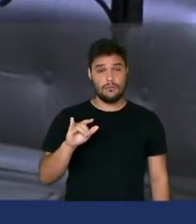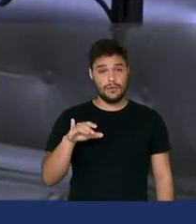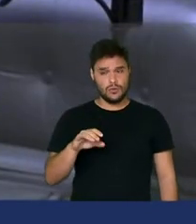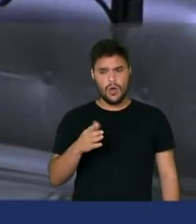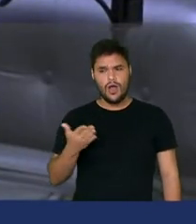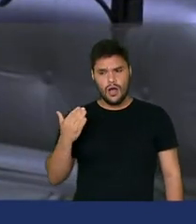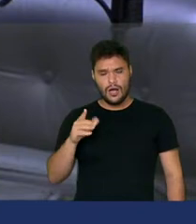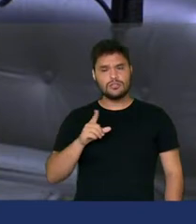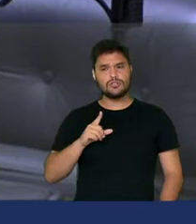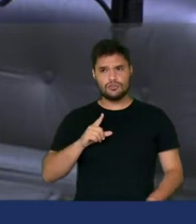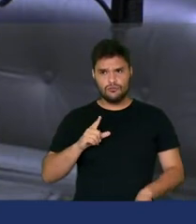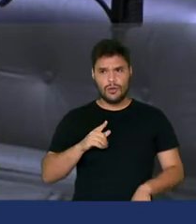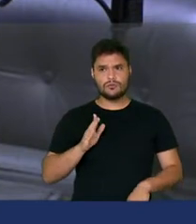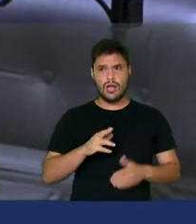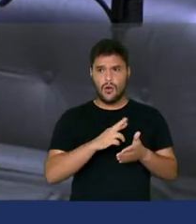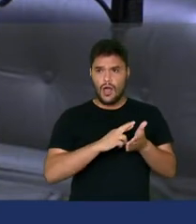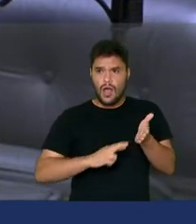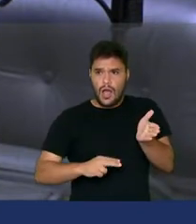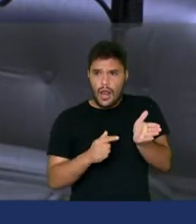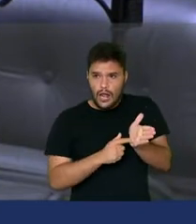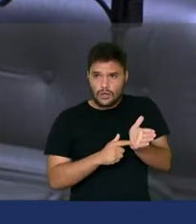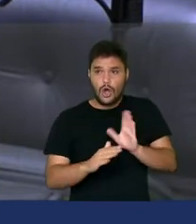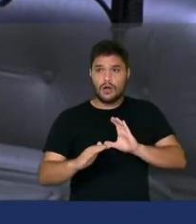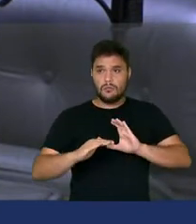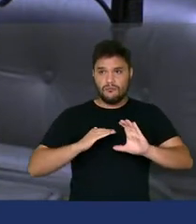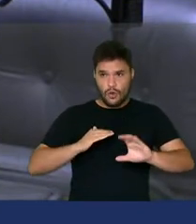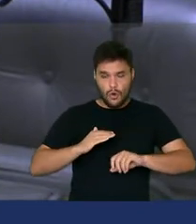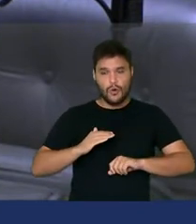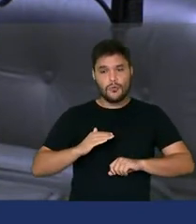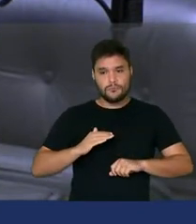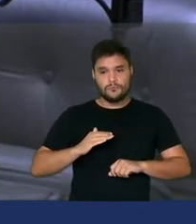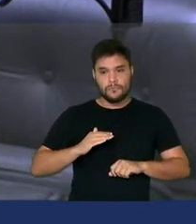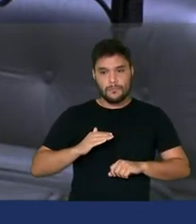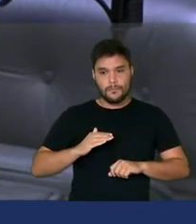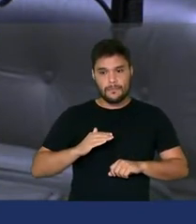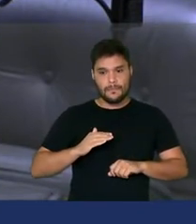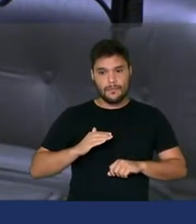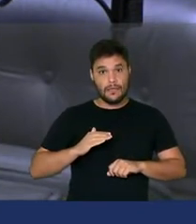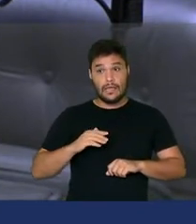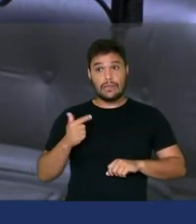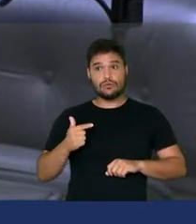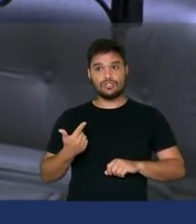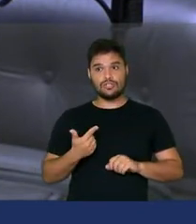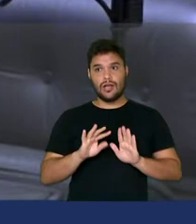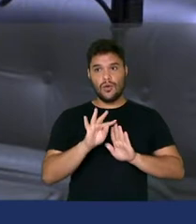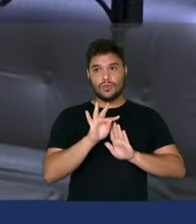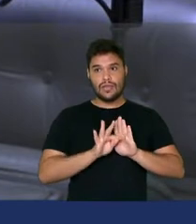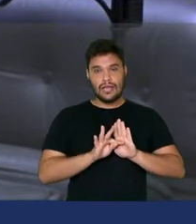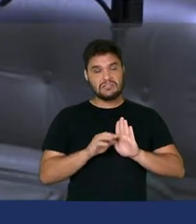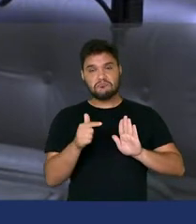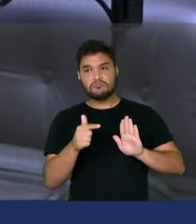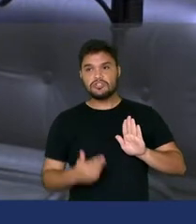EXCELÊNCIA DEZ MINUTOS. -- [DEPUTADO]: EU QUERIA PEDIR AO DEPUTADO CELSO SABINO, TIVEMOS A DISPONIBILIZAÇÃO DE RELATÓ RIO, CHEGANDO AS MINHAS MÃOS